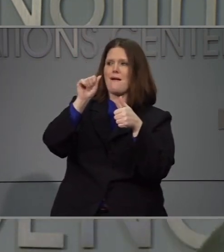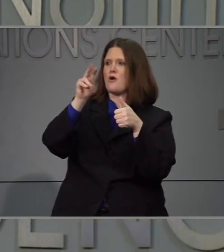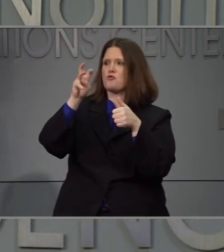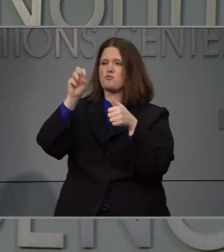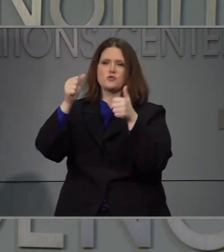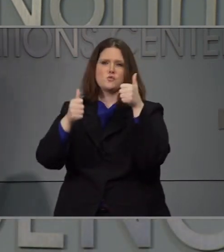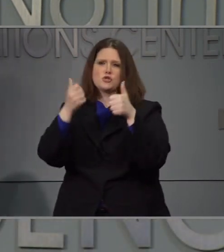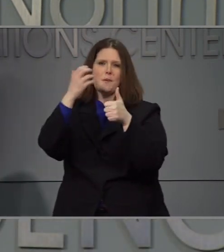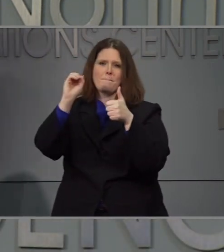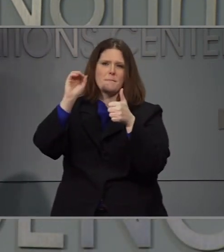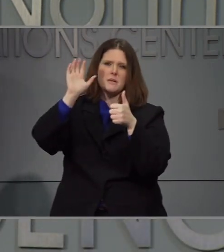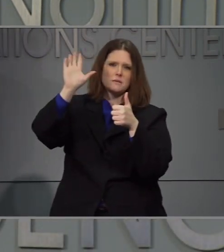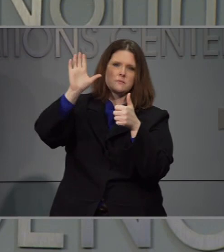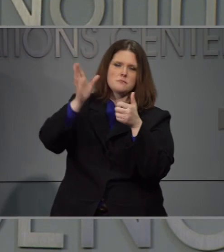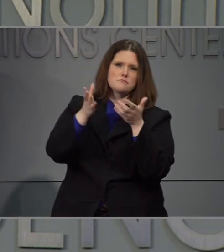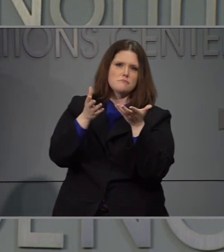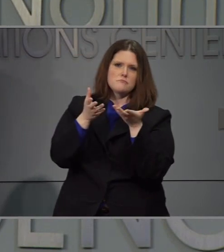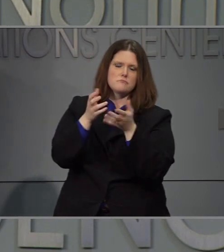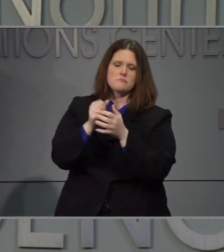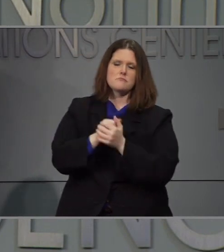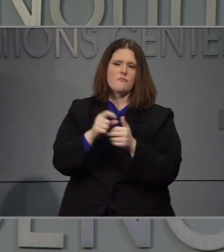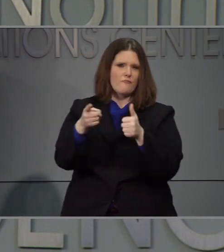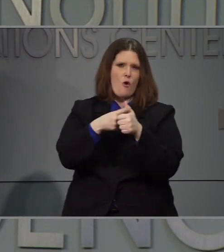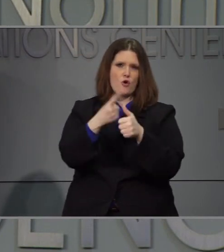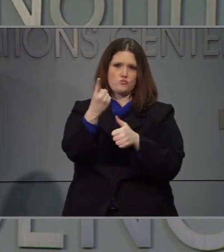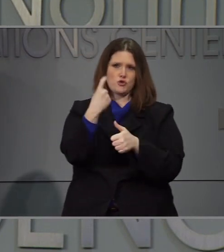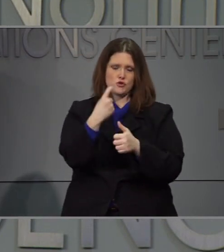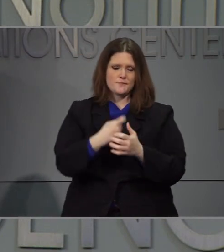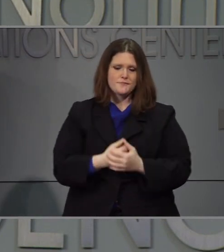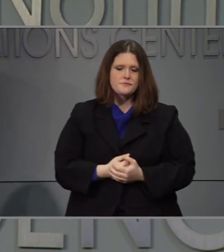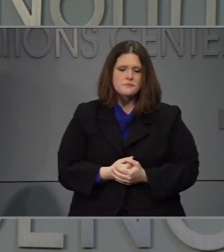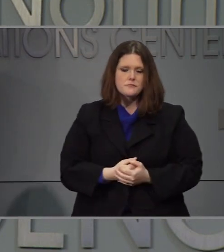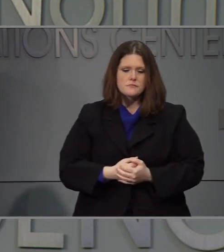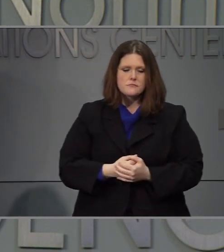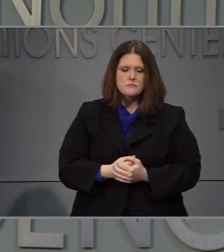identifiquen se usted si su organización, gracias.